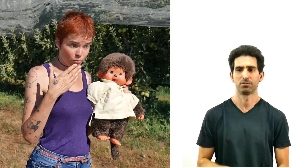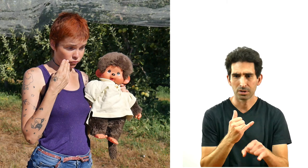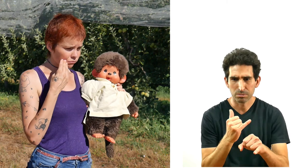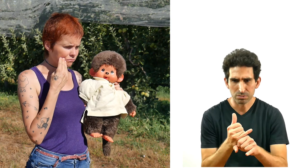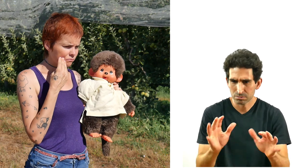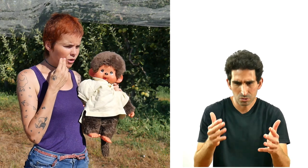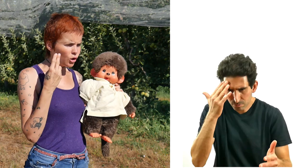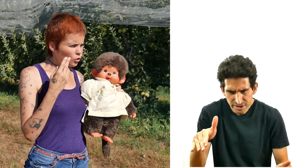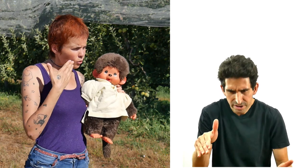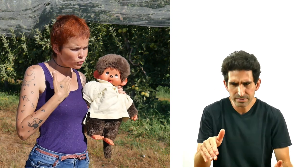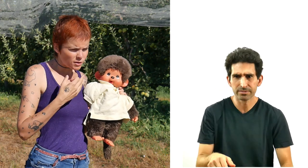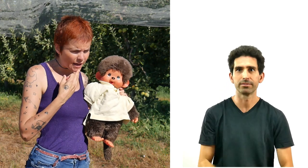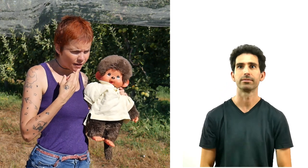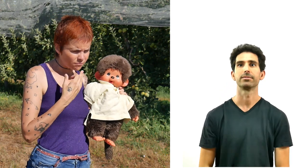Ah bon ? Comment tu sais ?